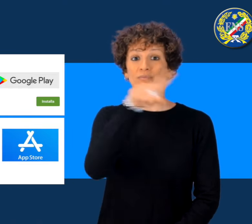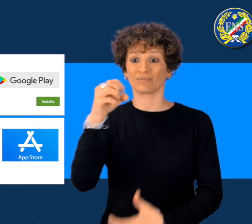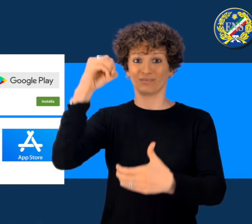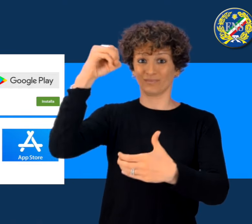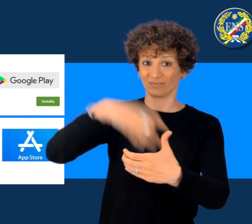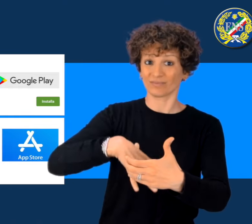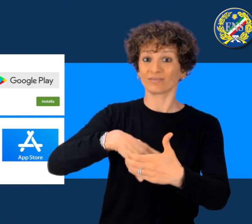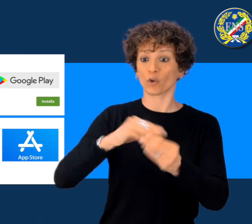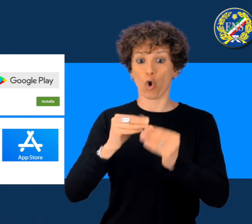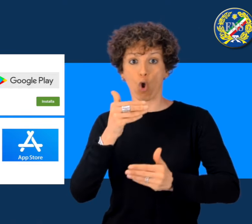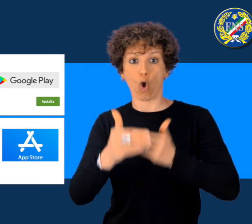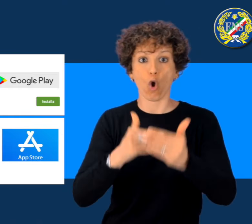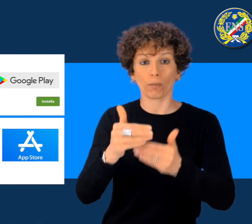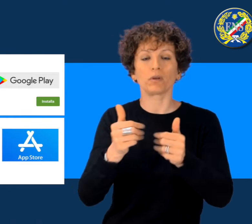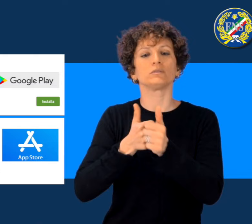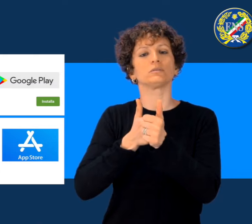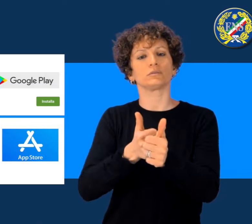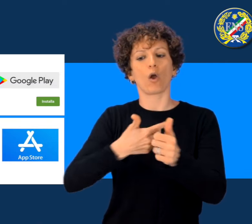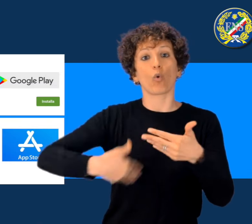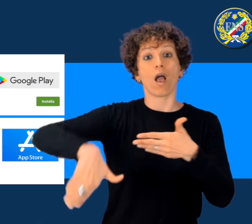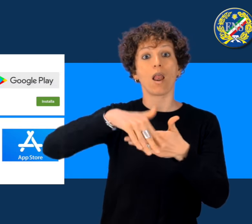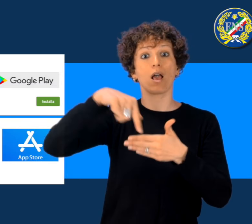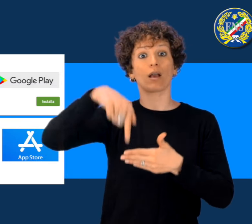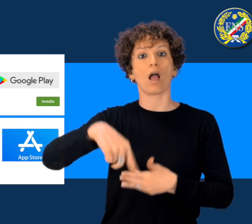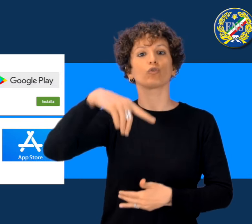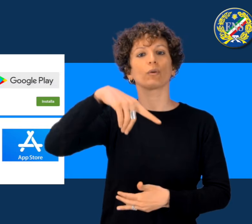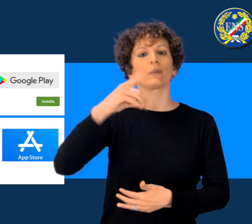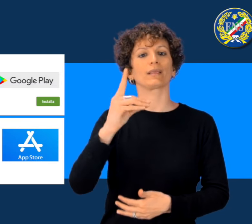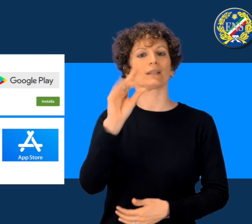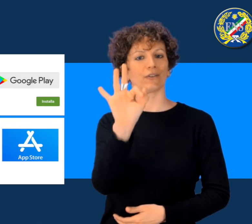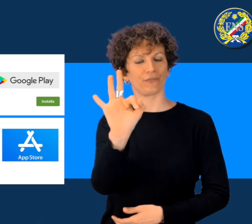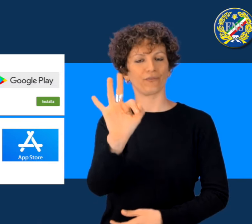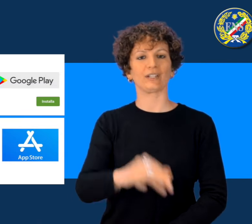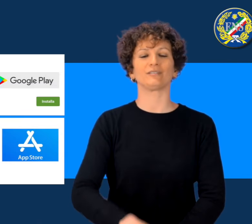e seguite la procedura che trovate nel PDF sul sito ENS.